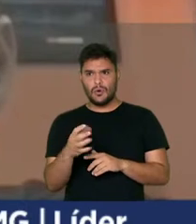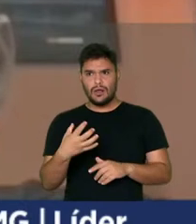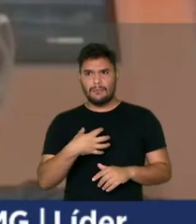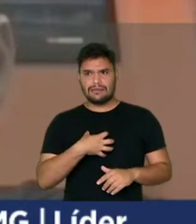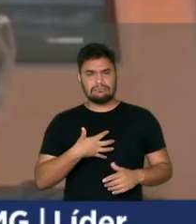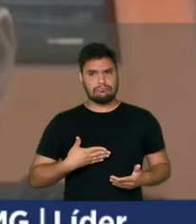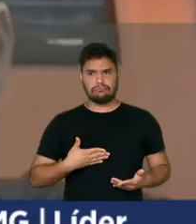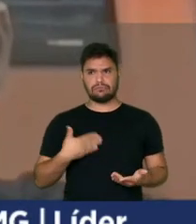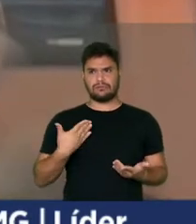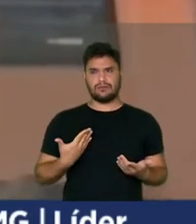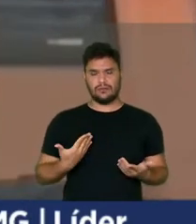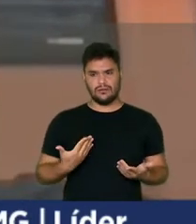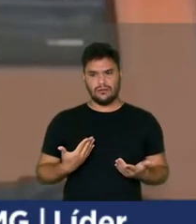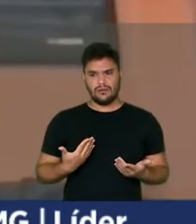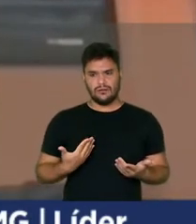PRESENÇA DE UMA PALAVRA COMO ESSA PALAVRA DINHEIRO CAUSA